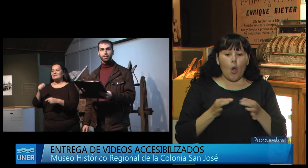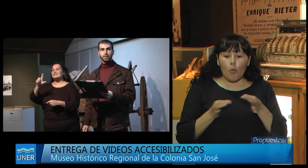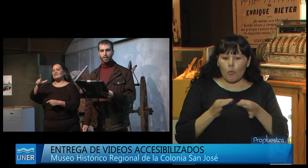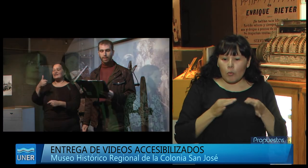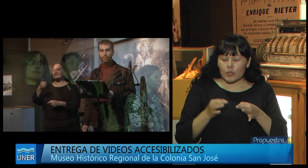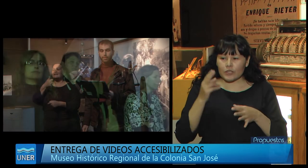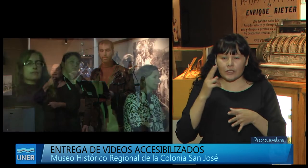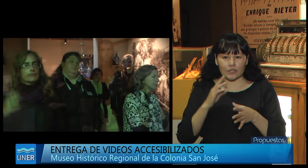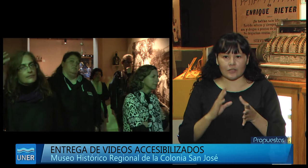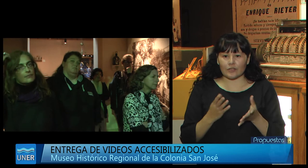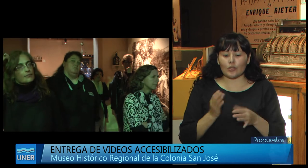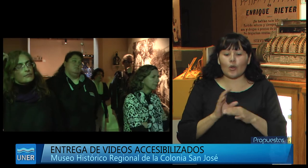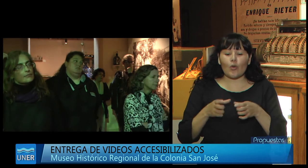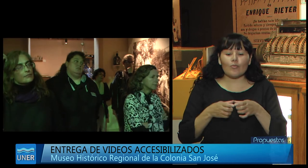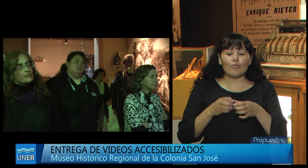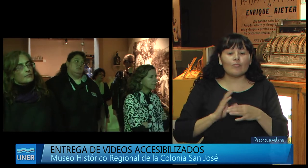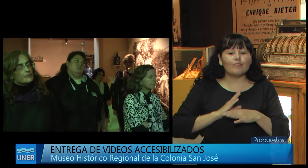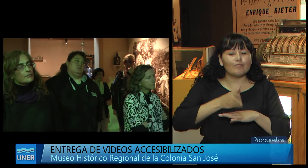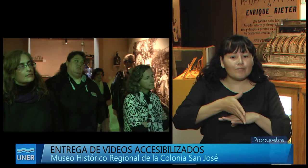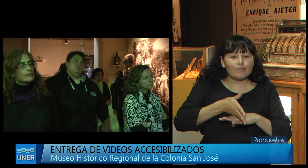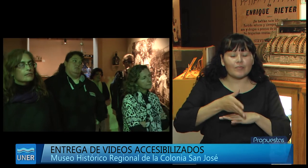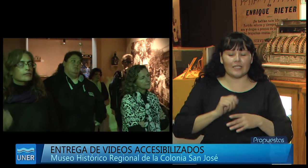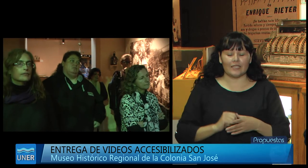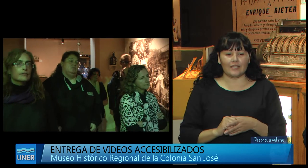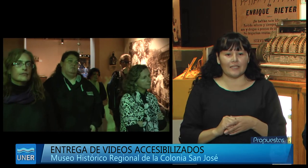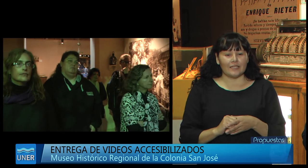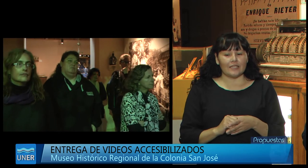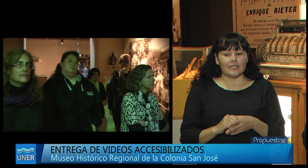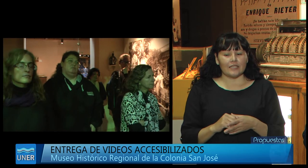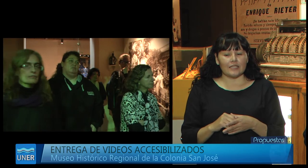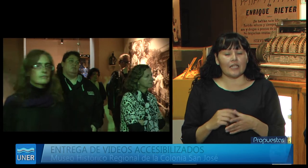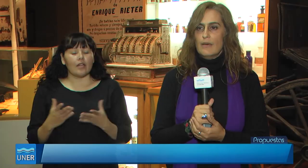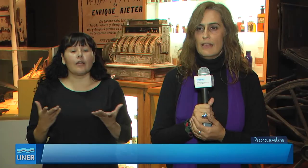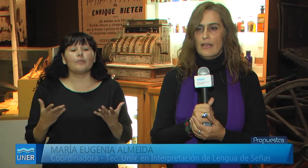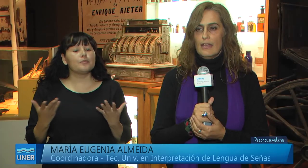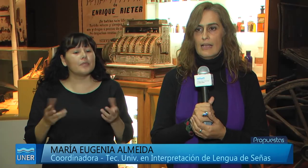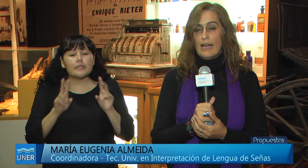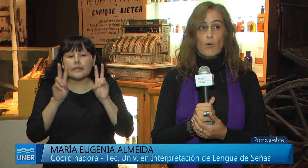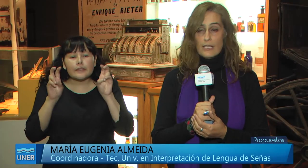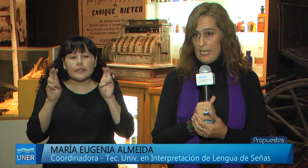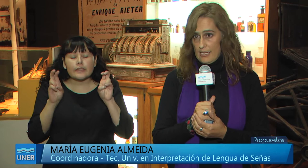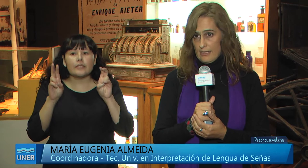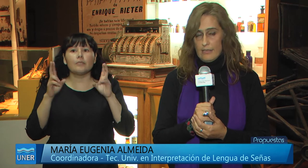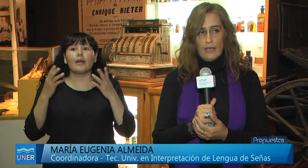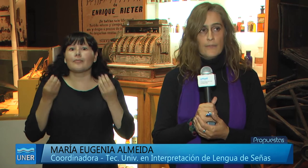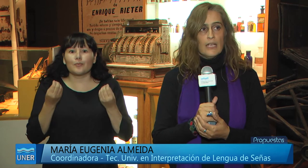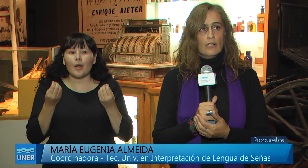en varias dimensiones y que una de esas es el tema de la Lengua de Señas.